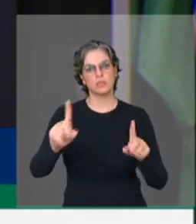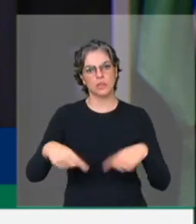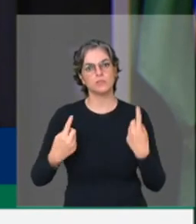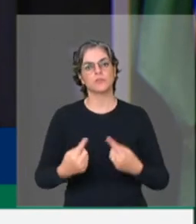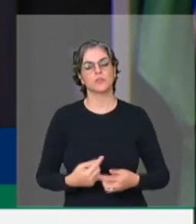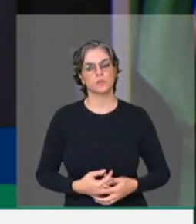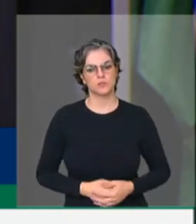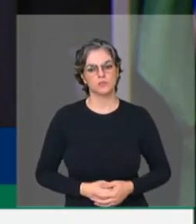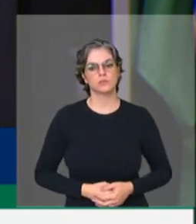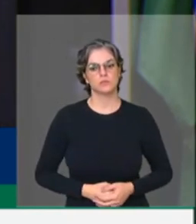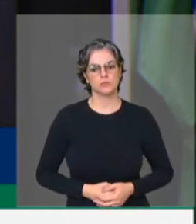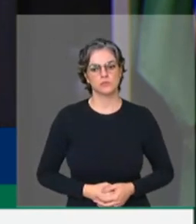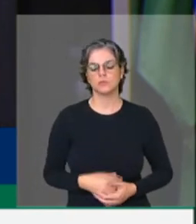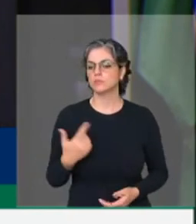CONSCIÊNCIA DE QUE NÃO EXISTE UMA SOLUÇÃO PRA